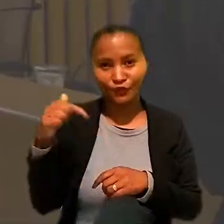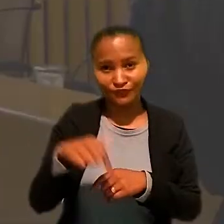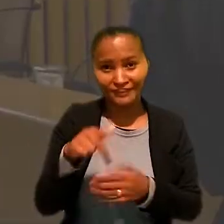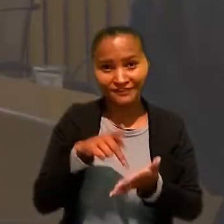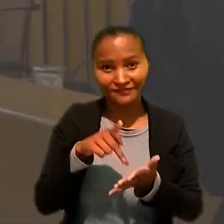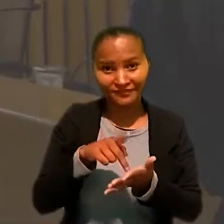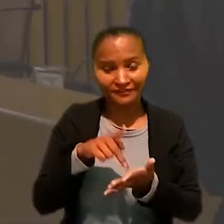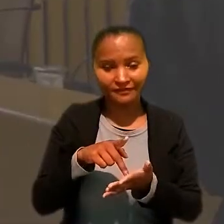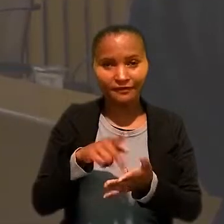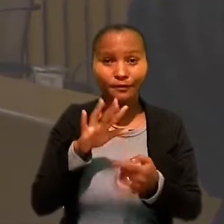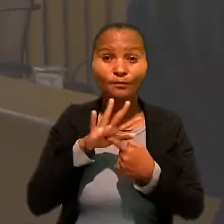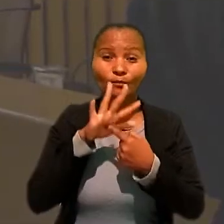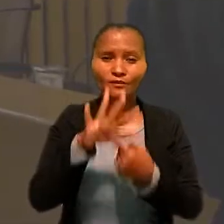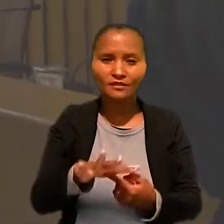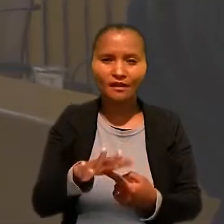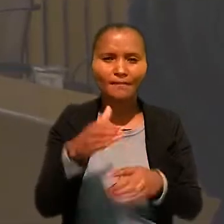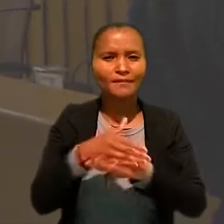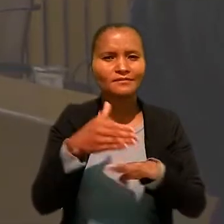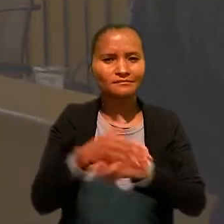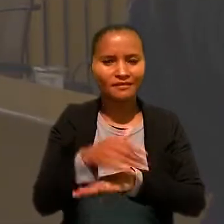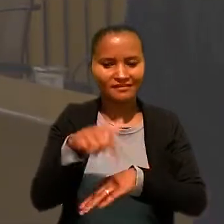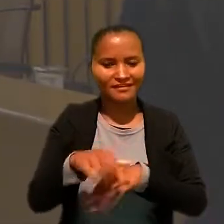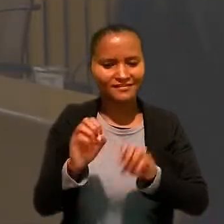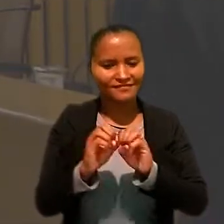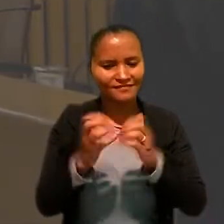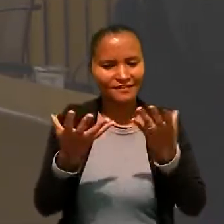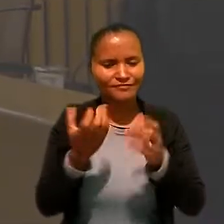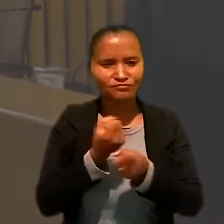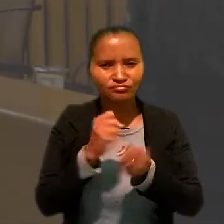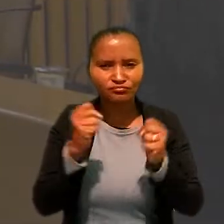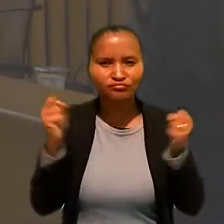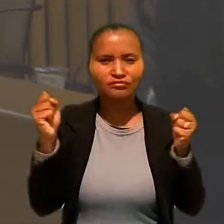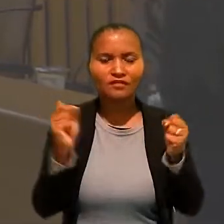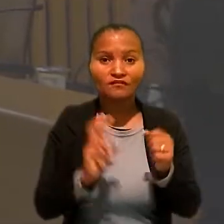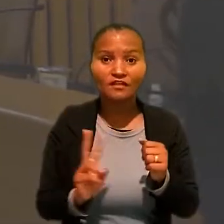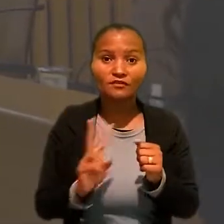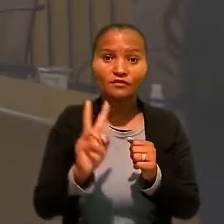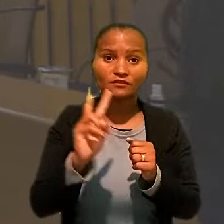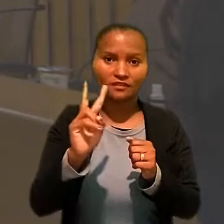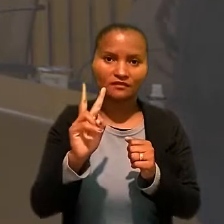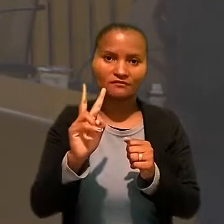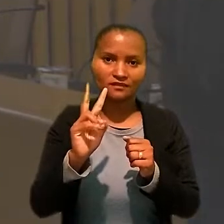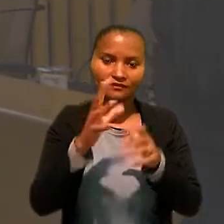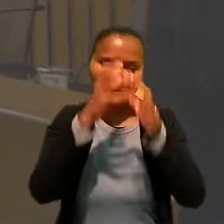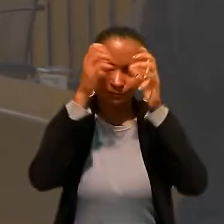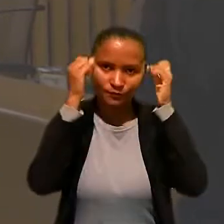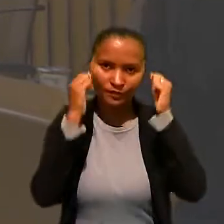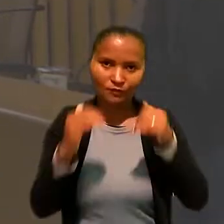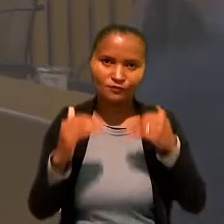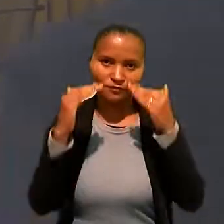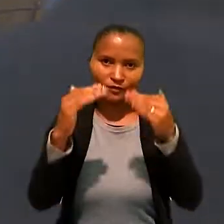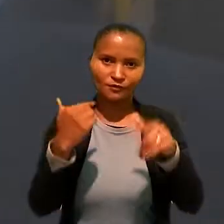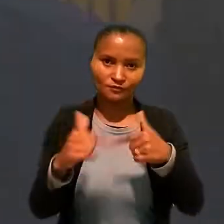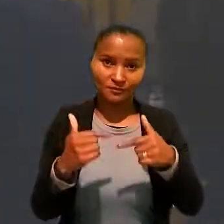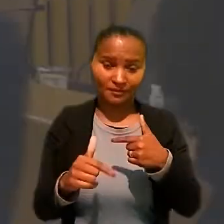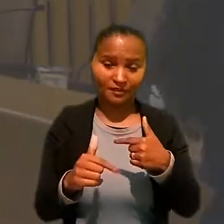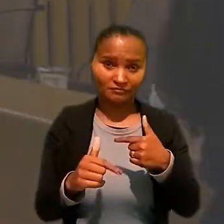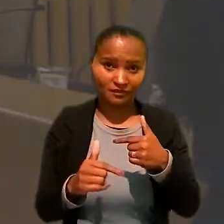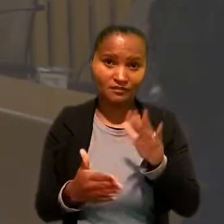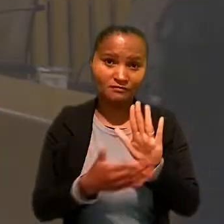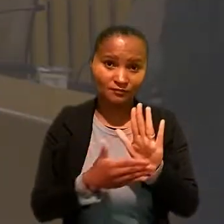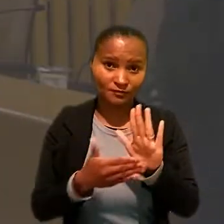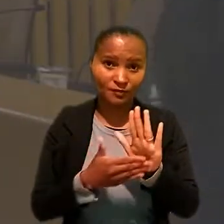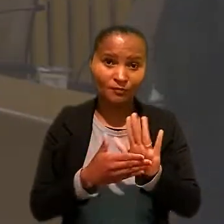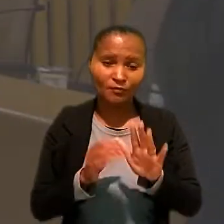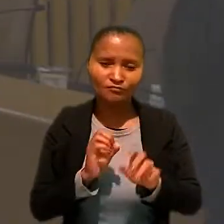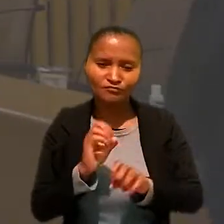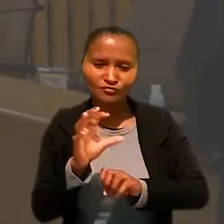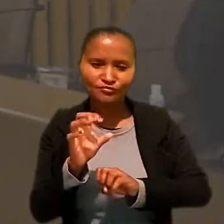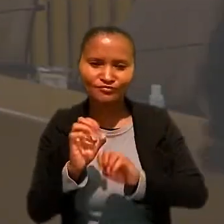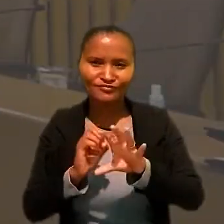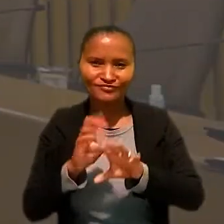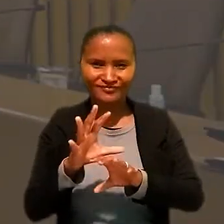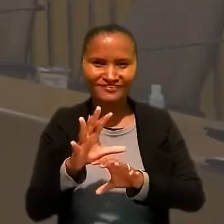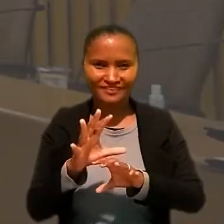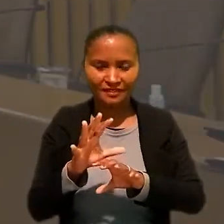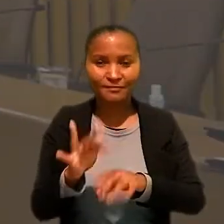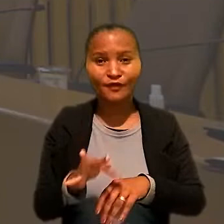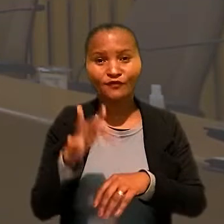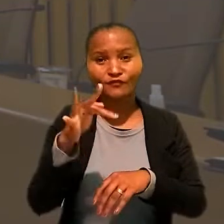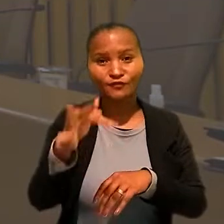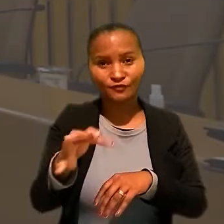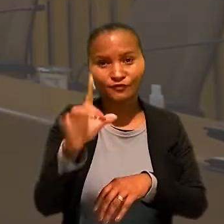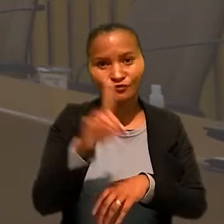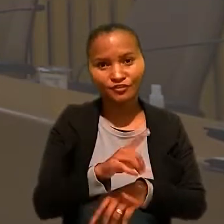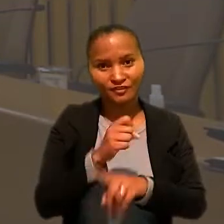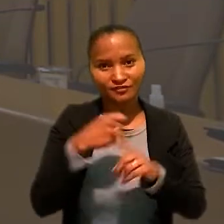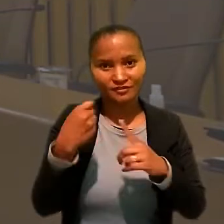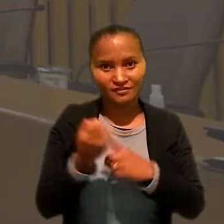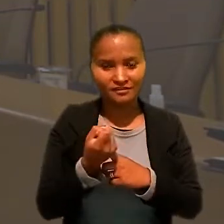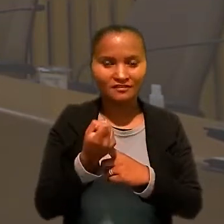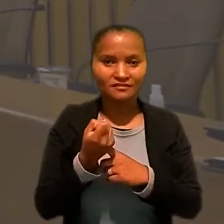"Eu vim, na verdade, participar desse evento grandioso, valorizar o Tribunal Superior do Trabalho que se propõe a lançar luzes para o futuro do direitos sociais